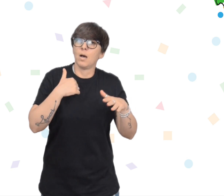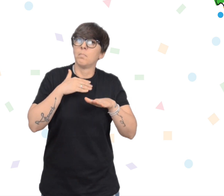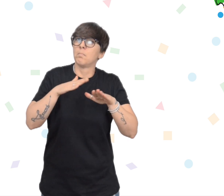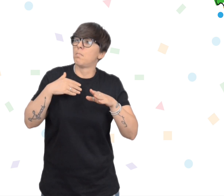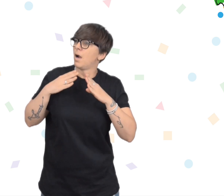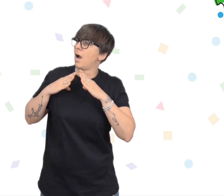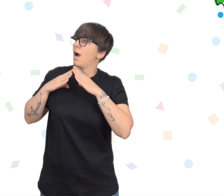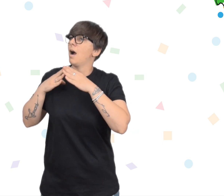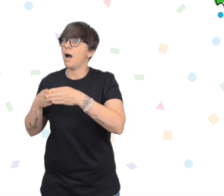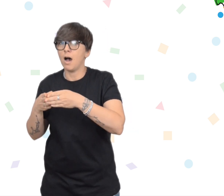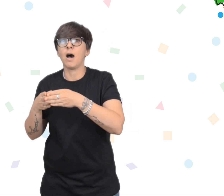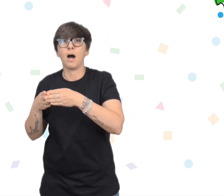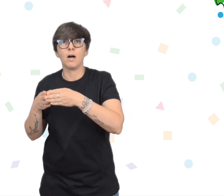insomma sarebbe bello farci un bagno al mare...